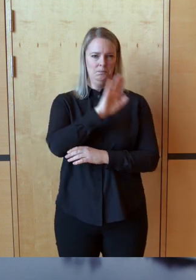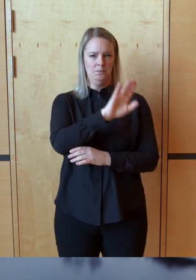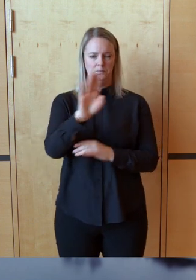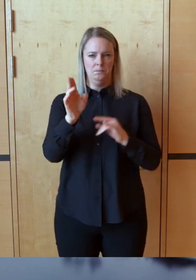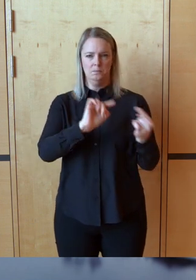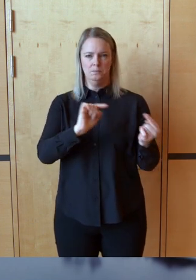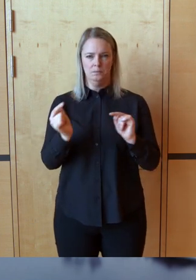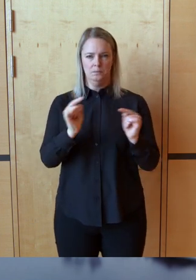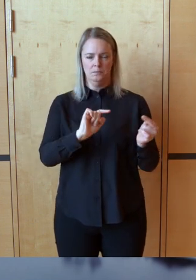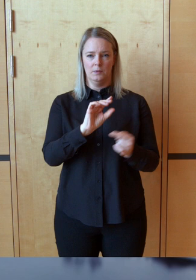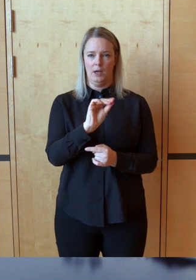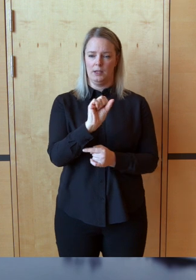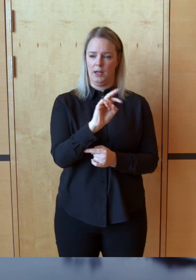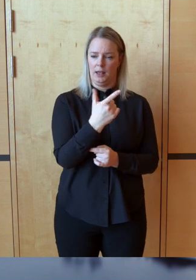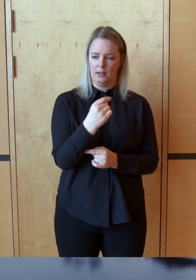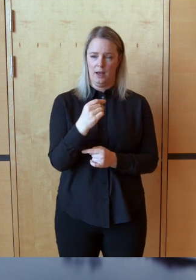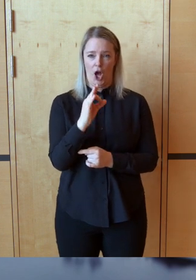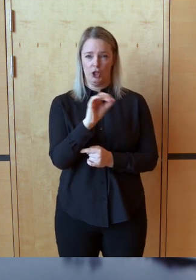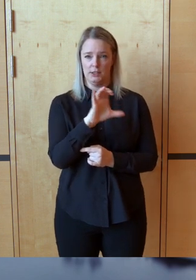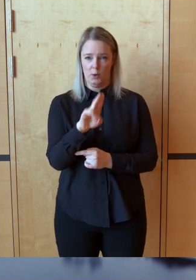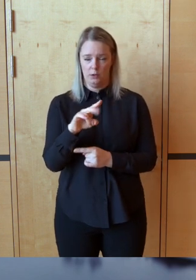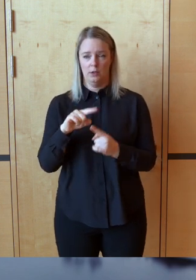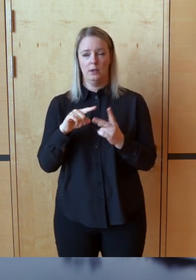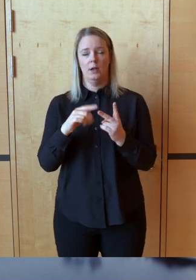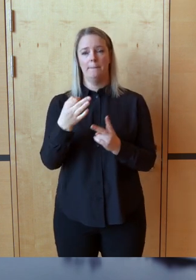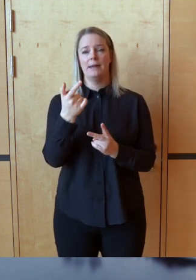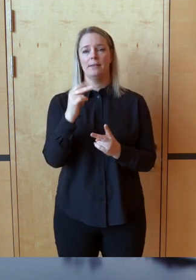Agneta och Peter Agneta Hansson och Peter stensparv de starta